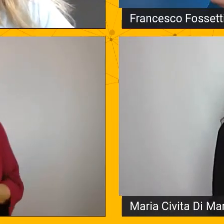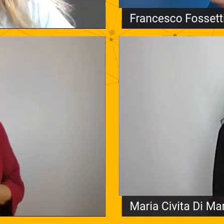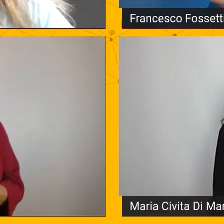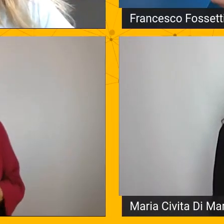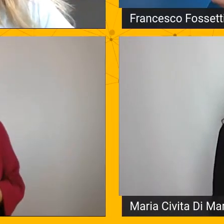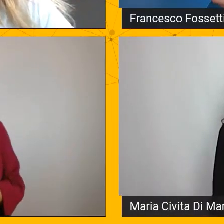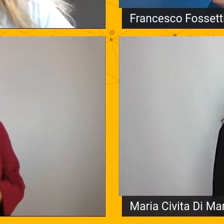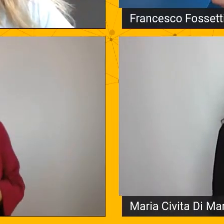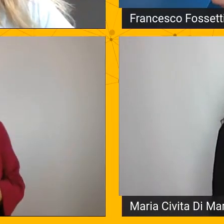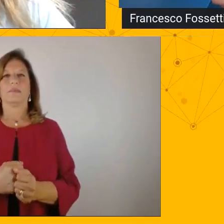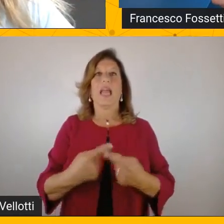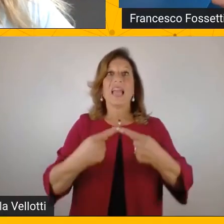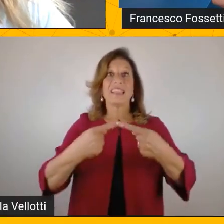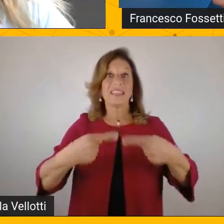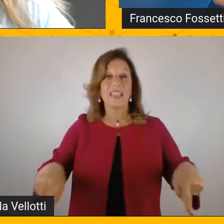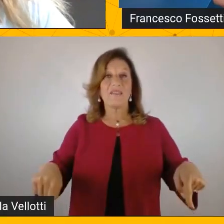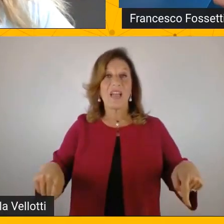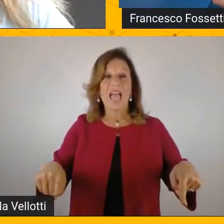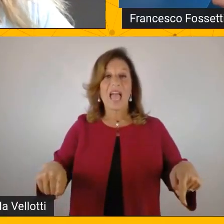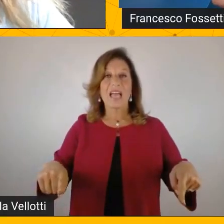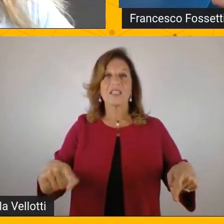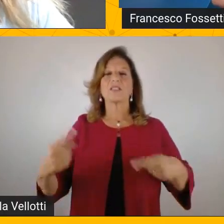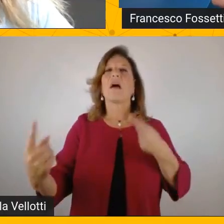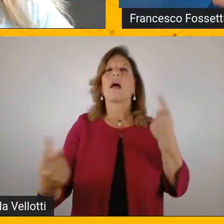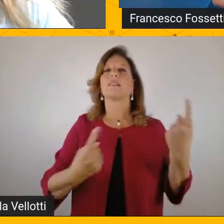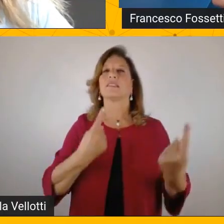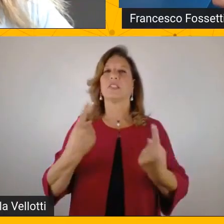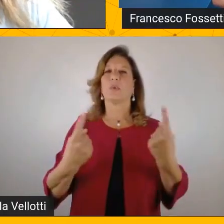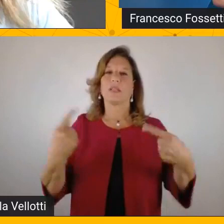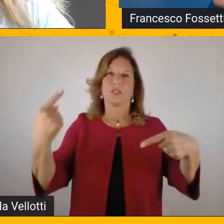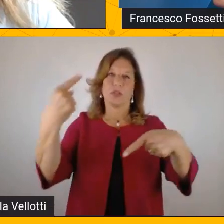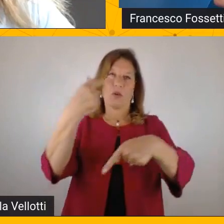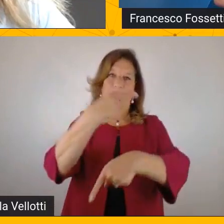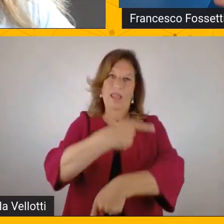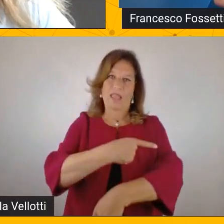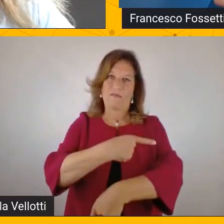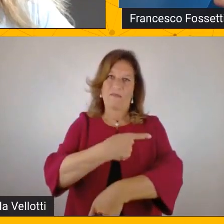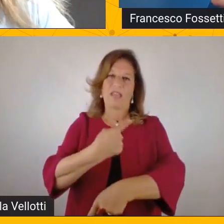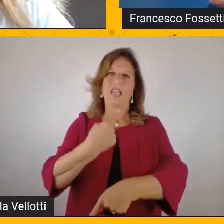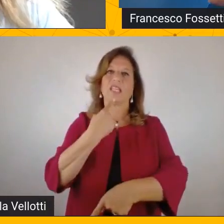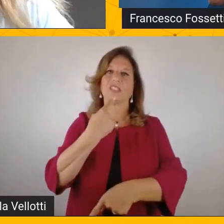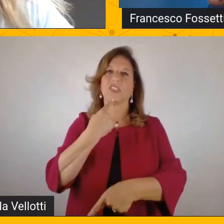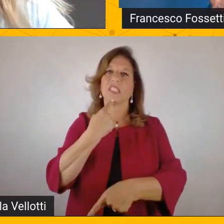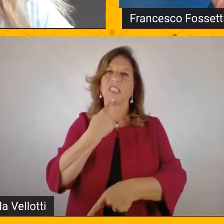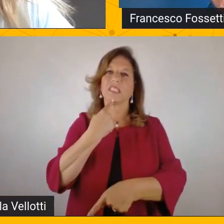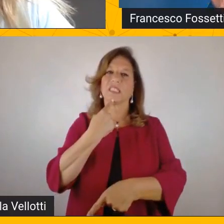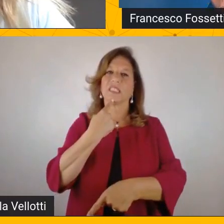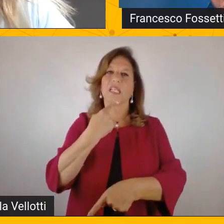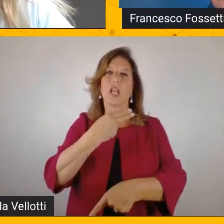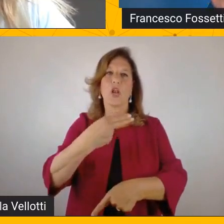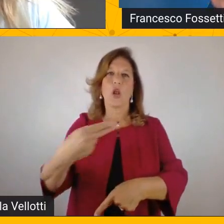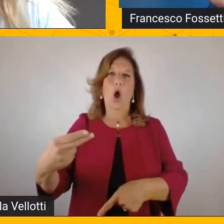Ehm diverso è il caso eh invece